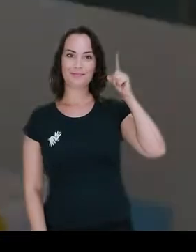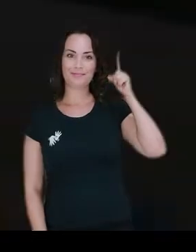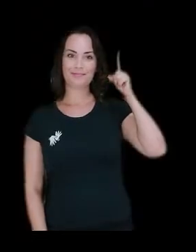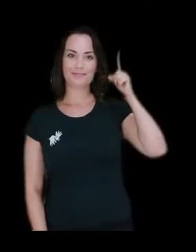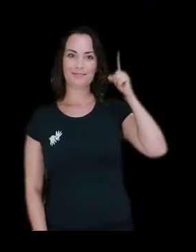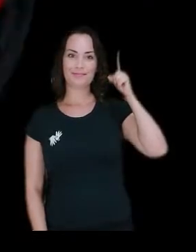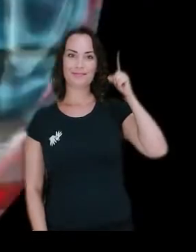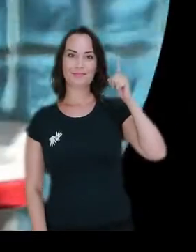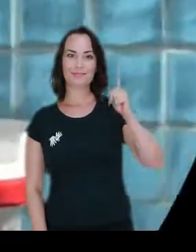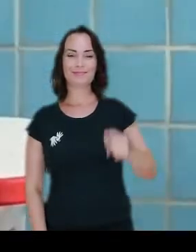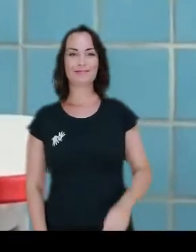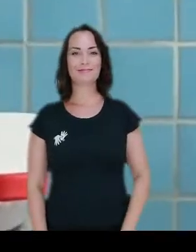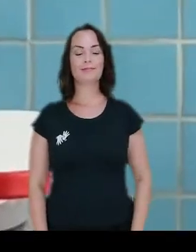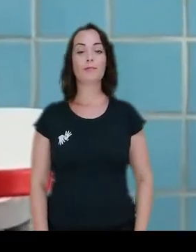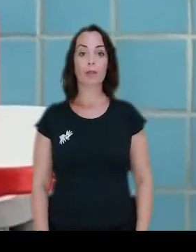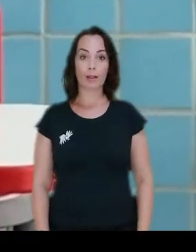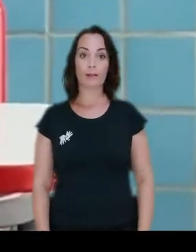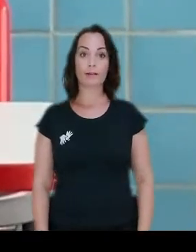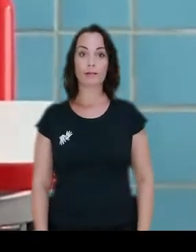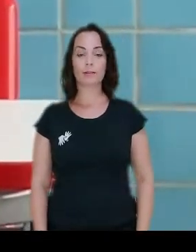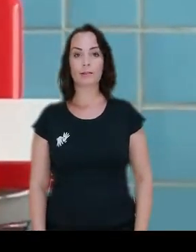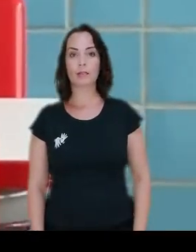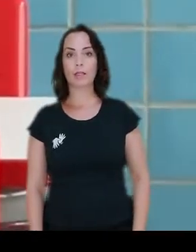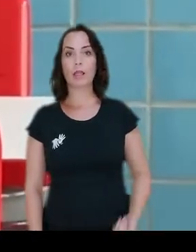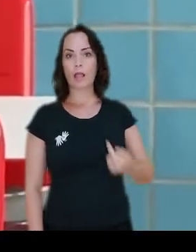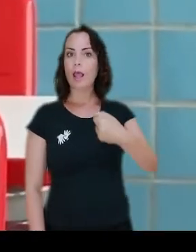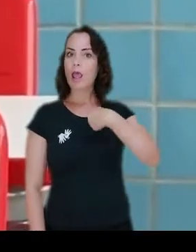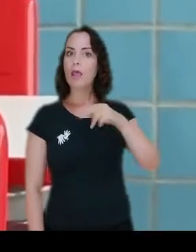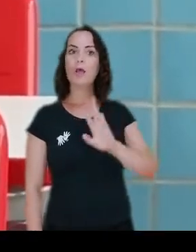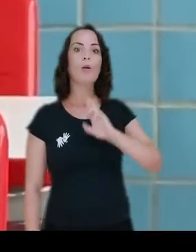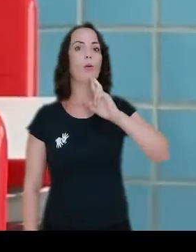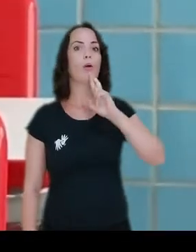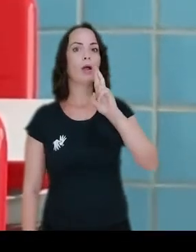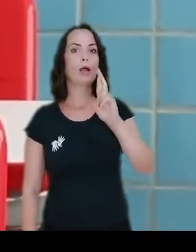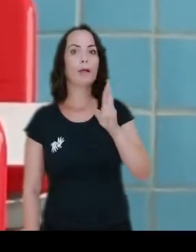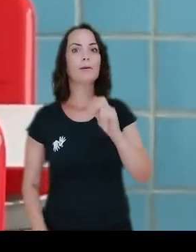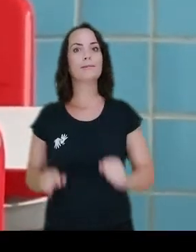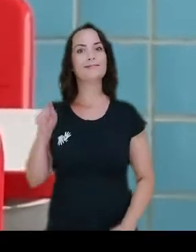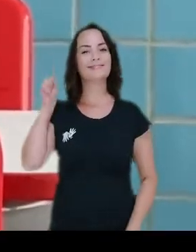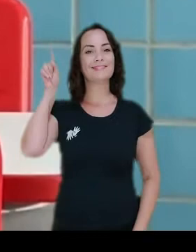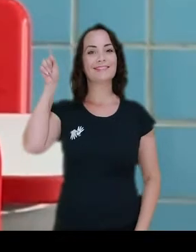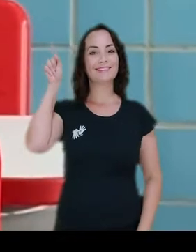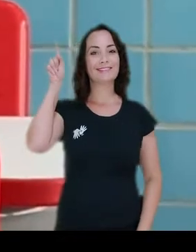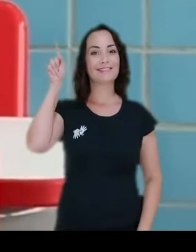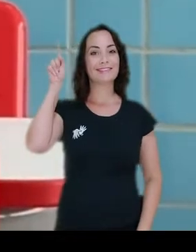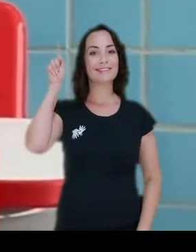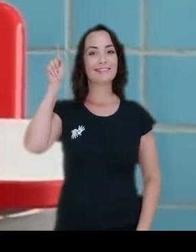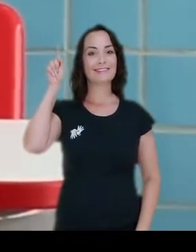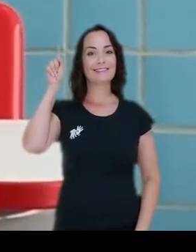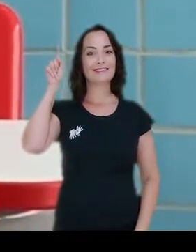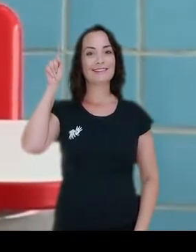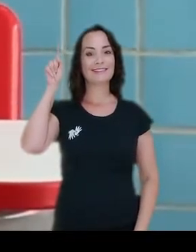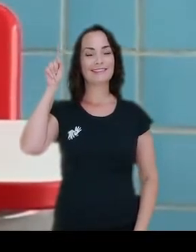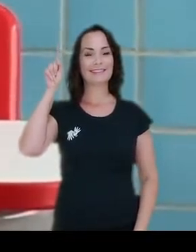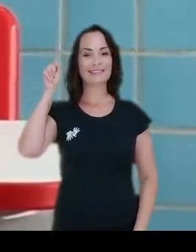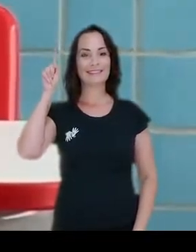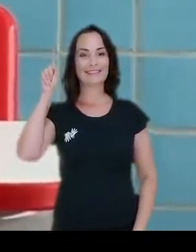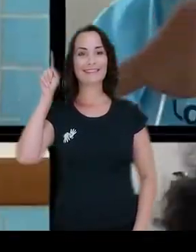Eu iria responder I’m from Londrina teacher.